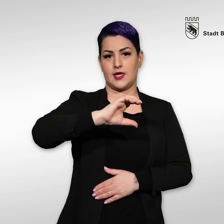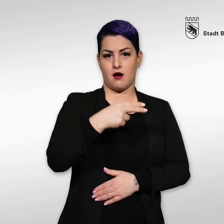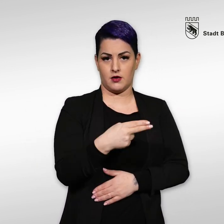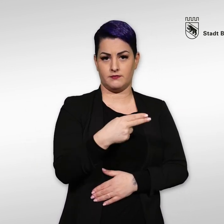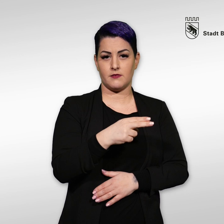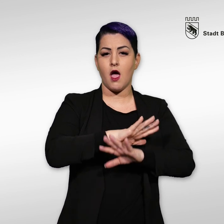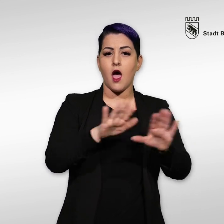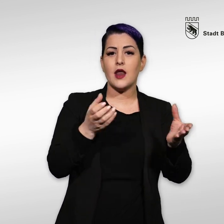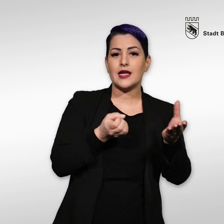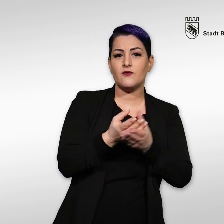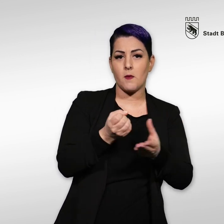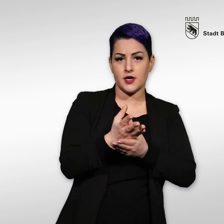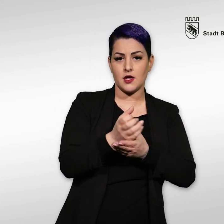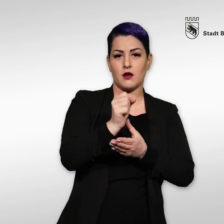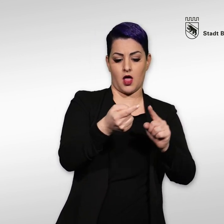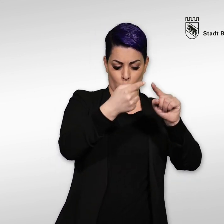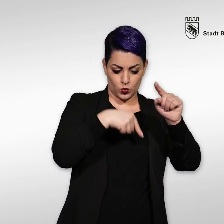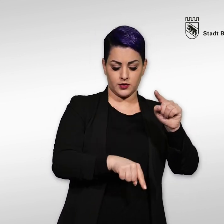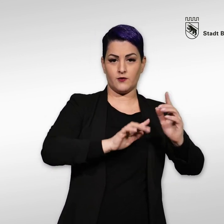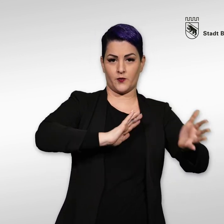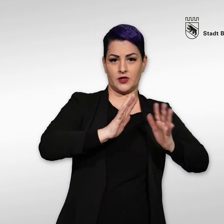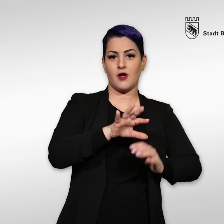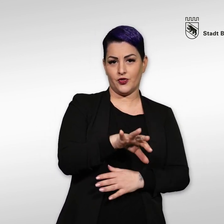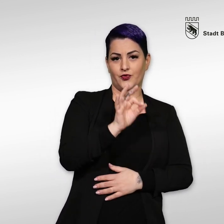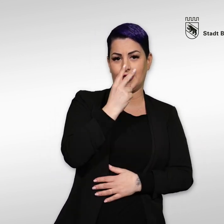Alle Informationen finden Sie unter diesem Video.